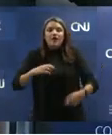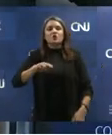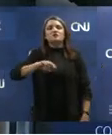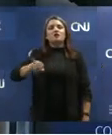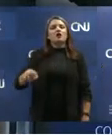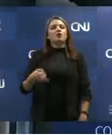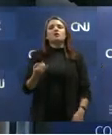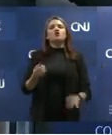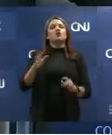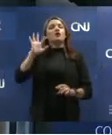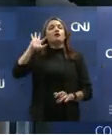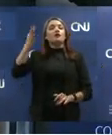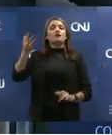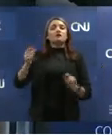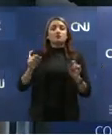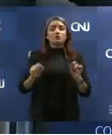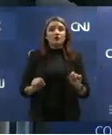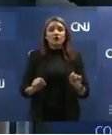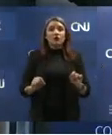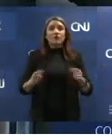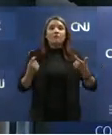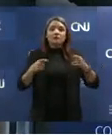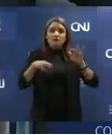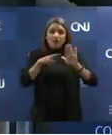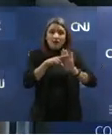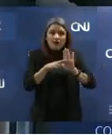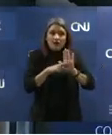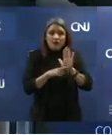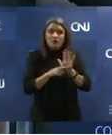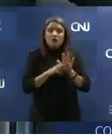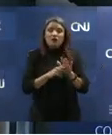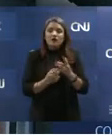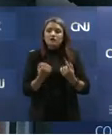que deveria seguir o critério da alternância sucessiva idade